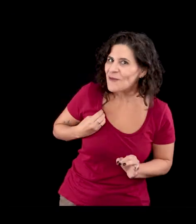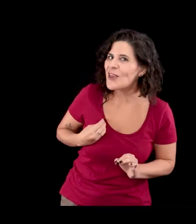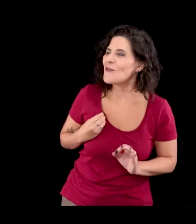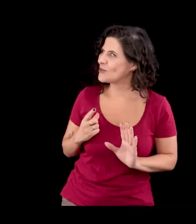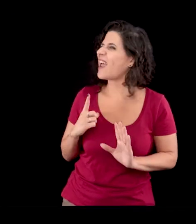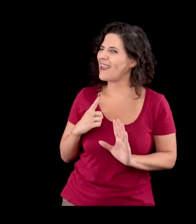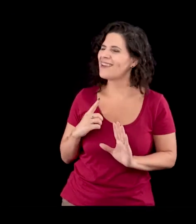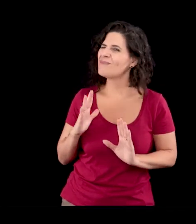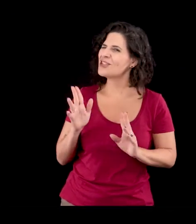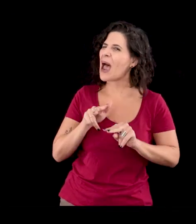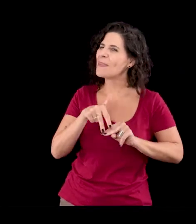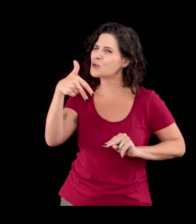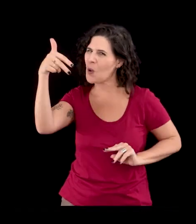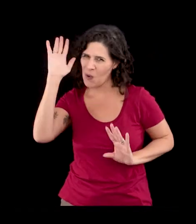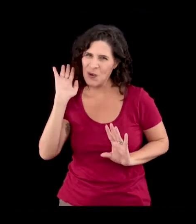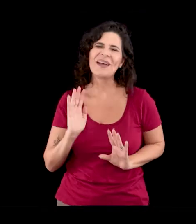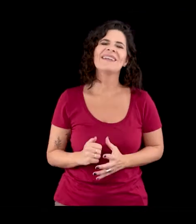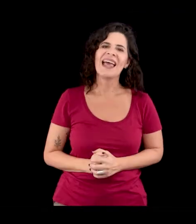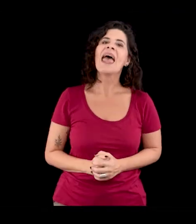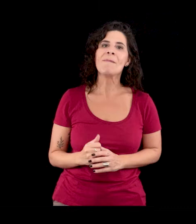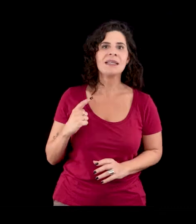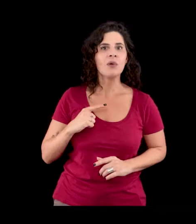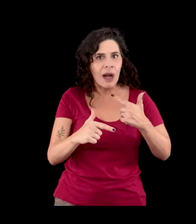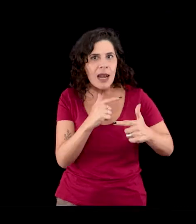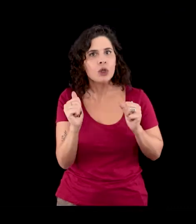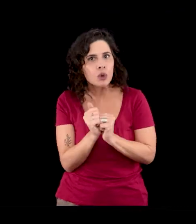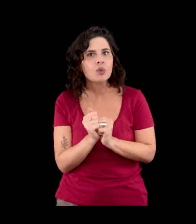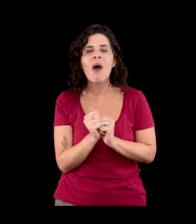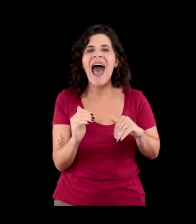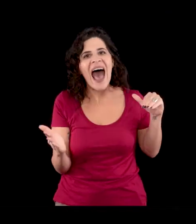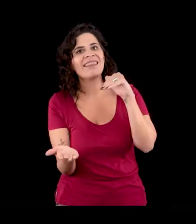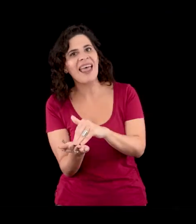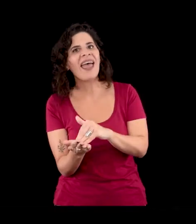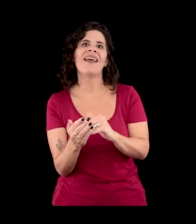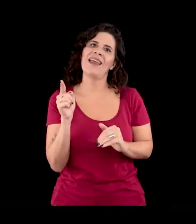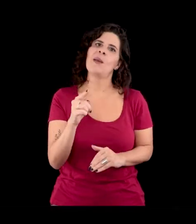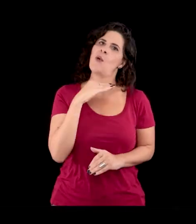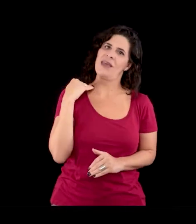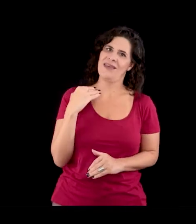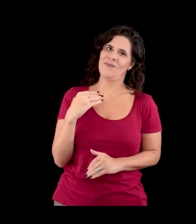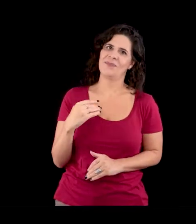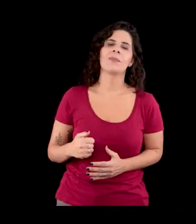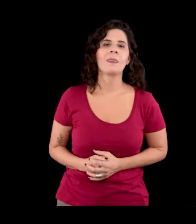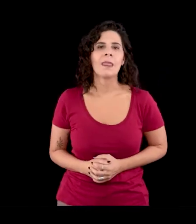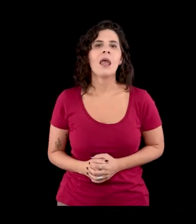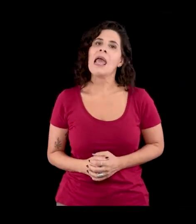Ele está por aqui, está por aqui. Com o Piza trabalhei até ele falecer. Foi sempre o meu artista.